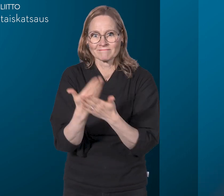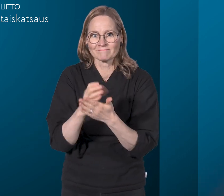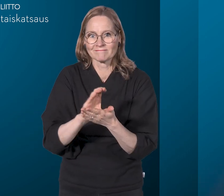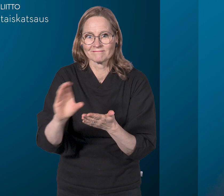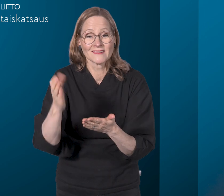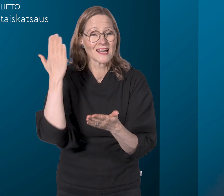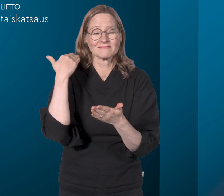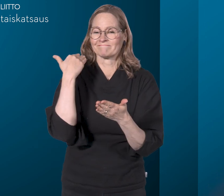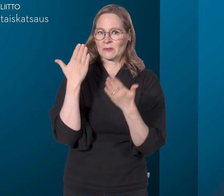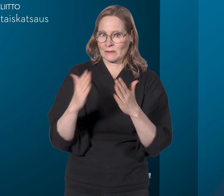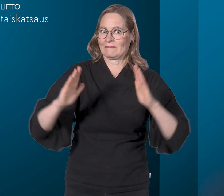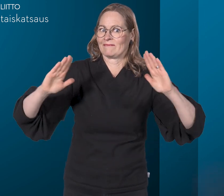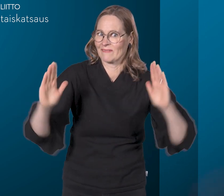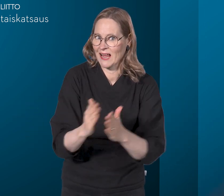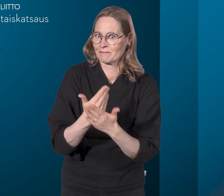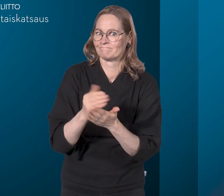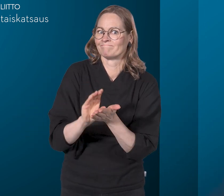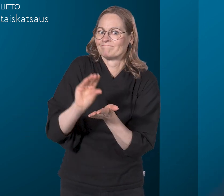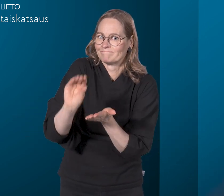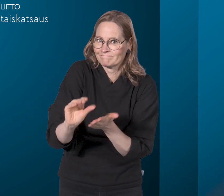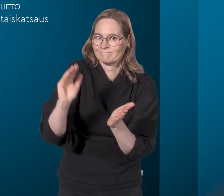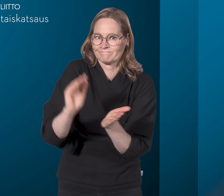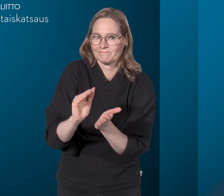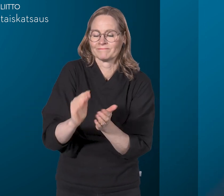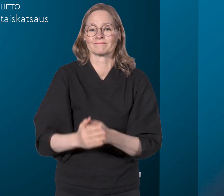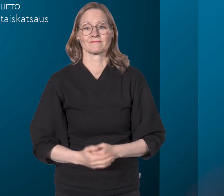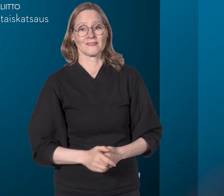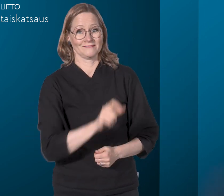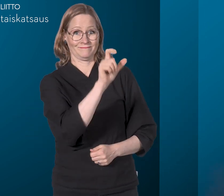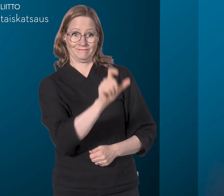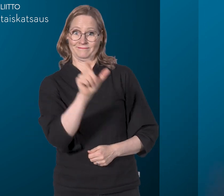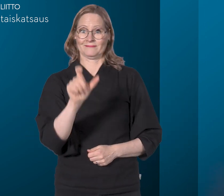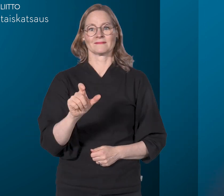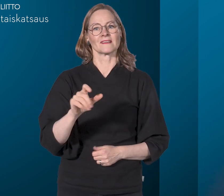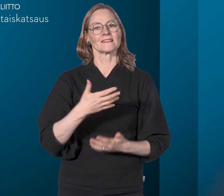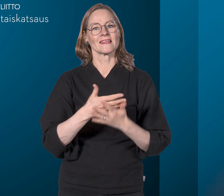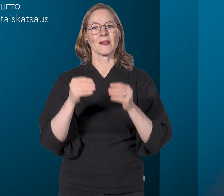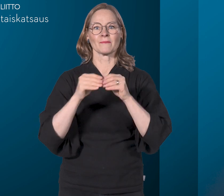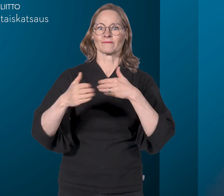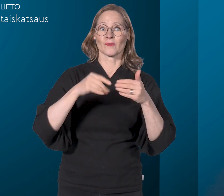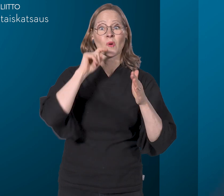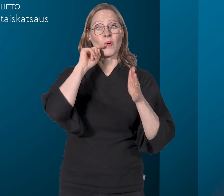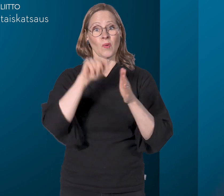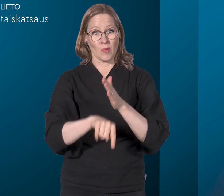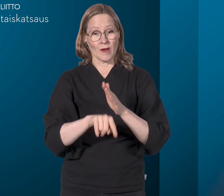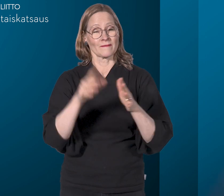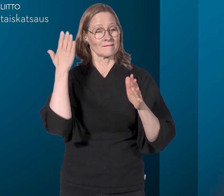aiempaa vähemmän avustusta palvelun toteuttamiseen. Henkilöitä, joiden työhön kielineuvonta kuuluu, .-